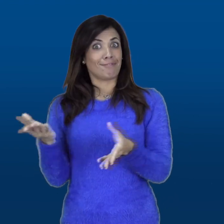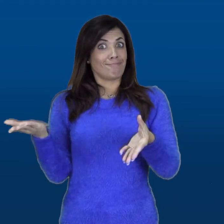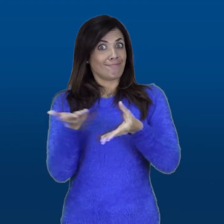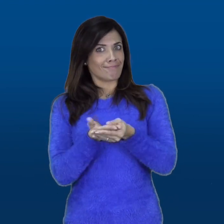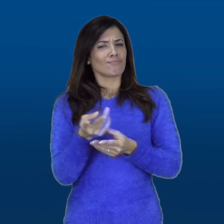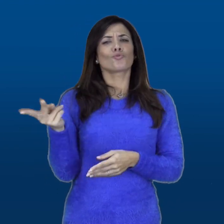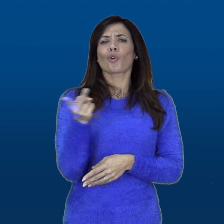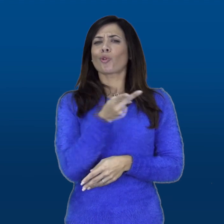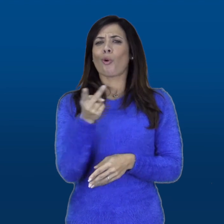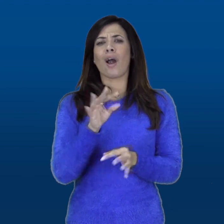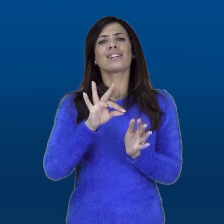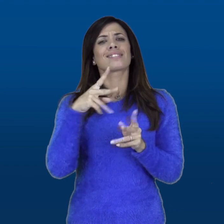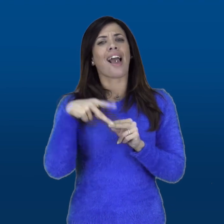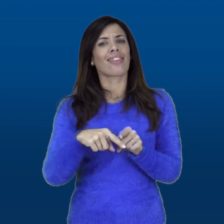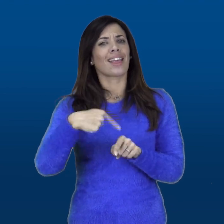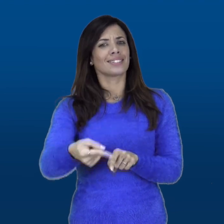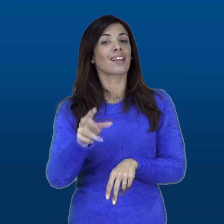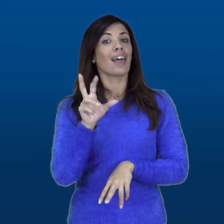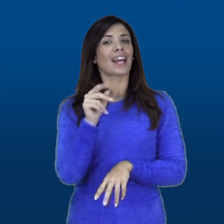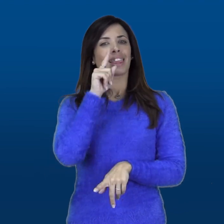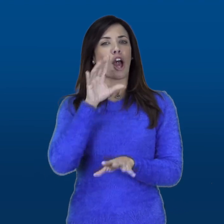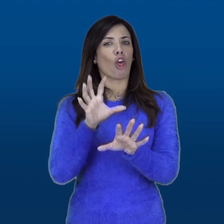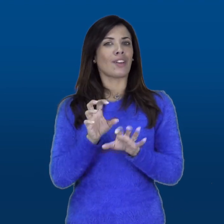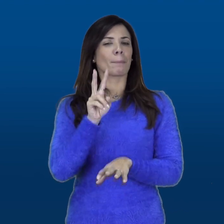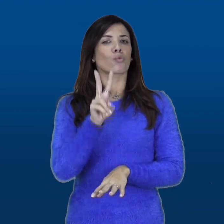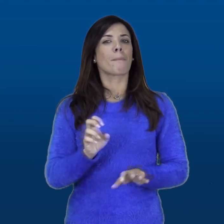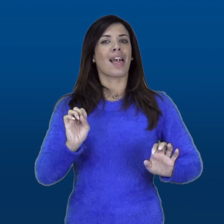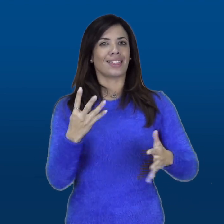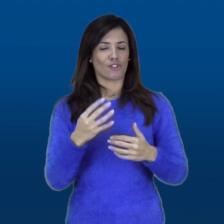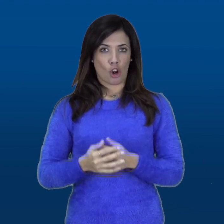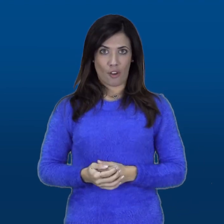Il pagamento della tassa d'esame per entrambi i candidati Interni ed esterni deve essere effettuato entro il 30 Novembre 2019